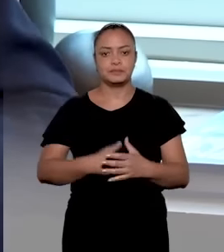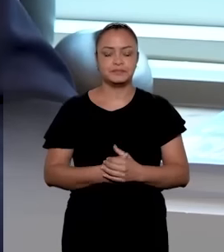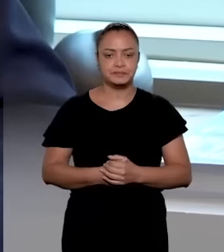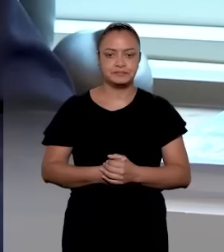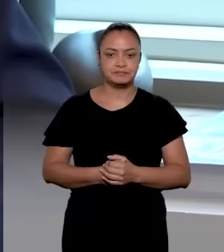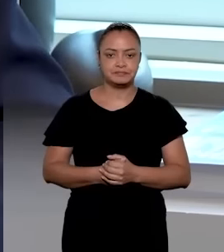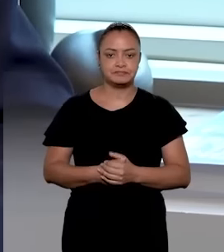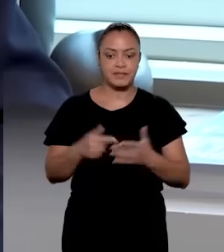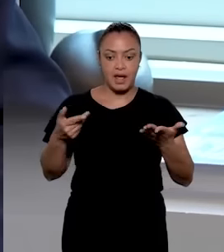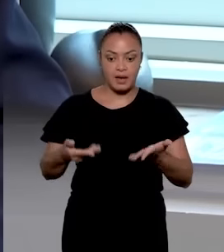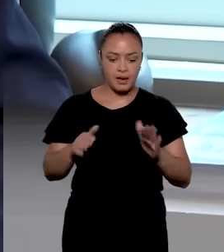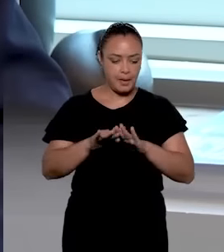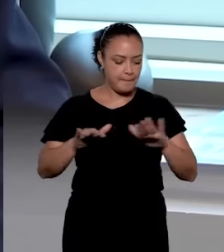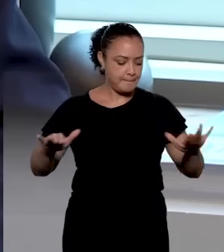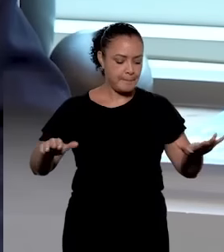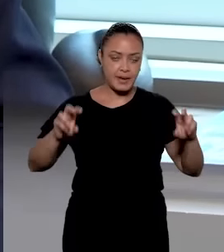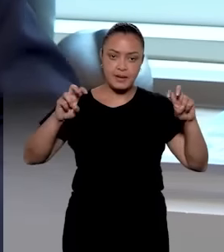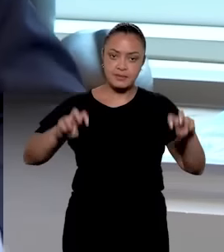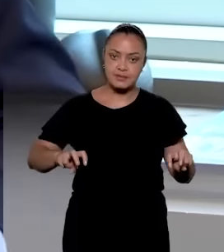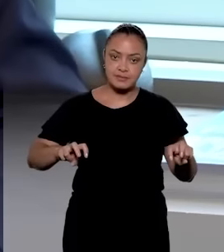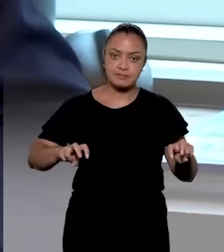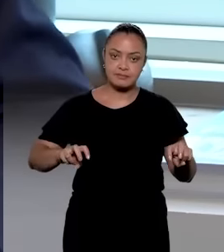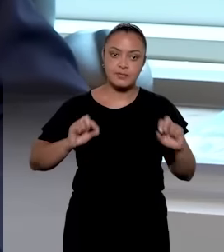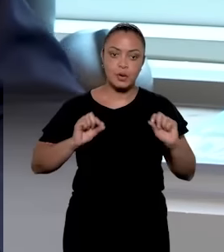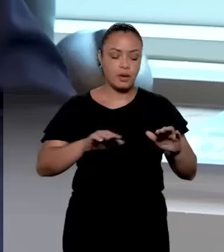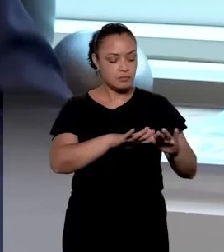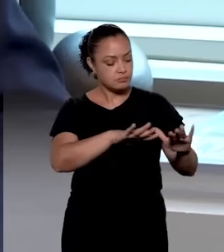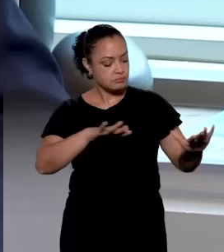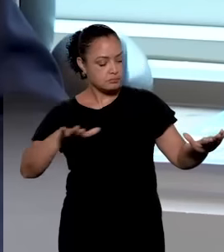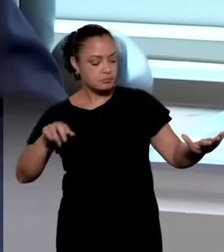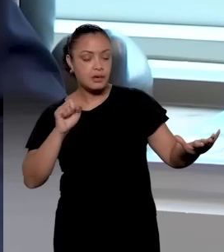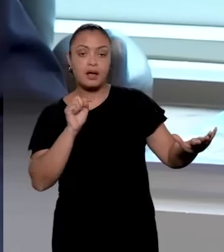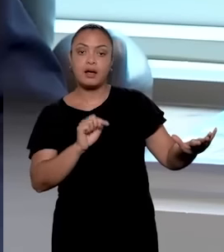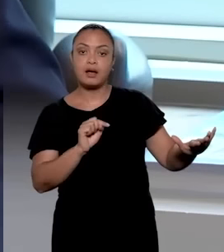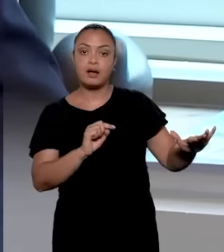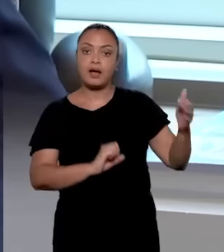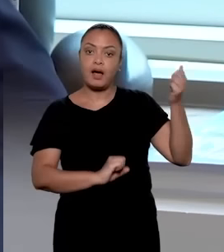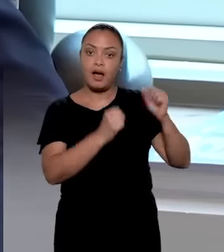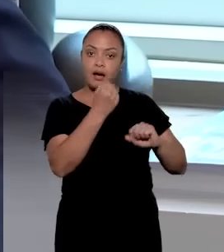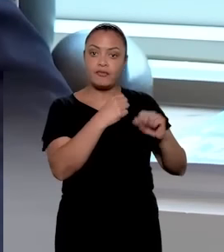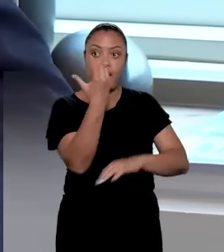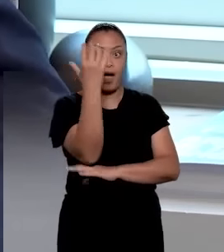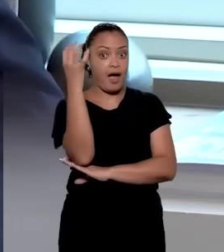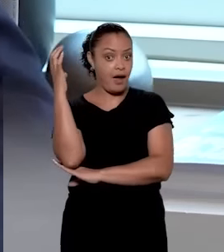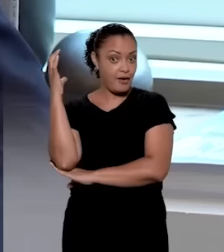Estamos aqui numa mesa de madeira, não nasce numa serraria, nasce numa árvore plantada por